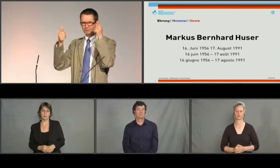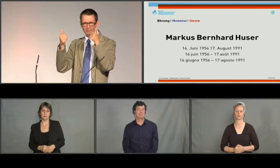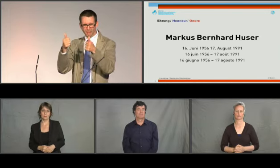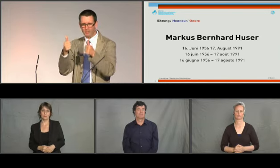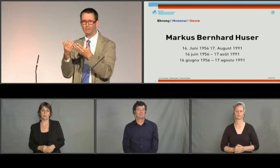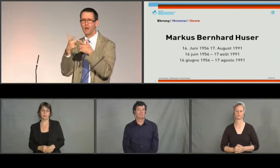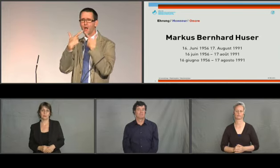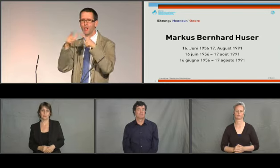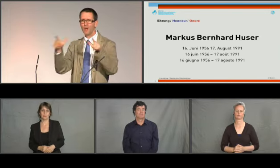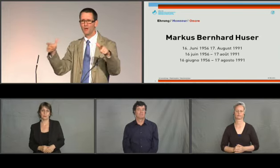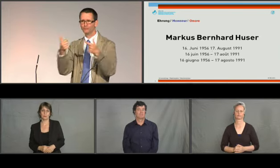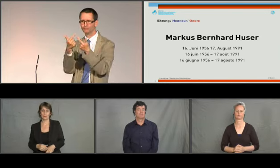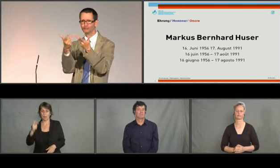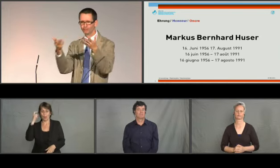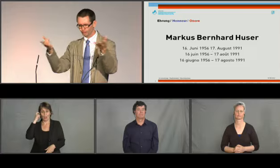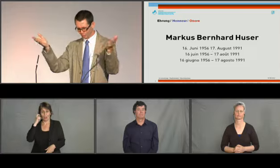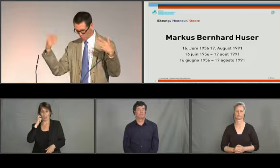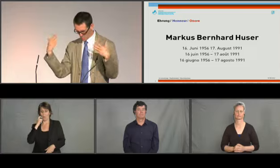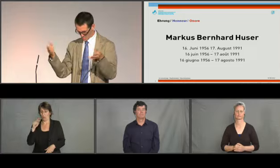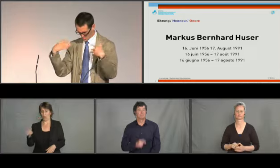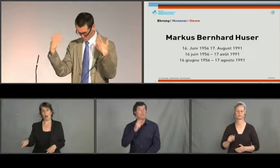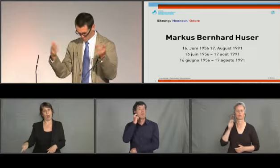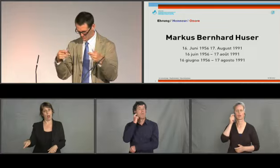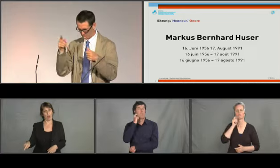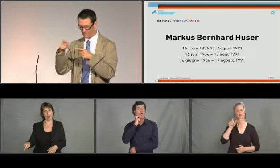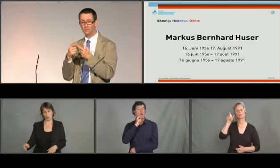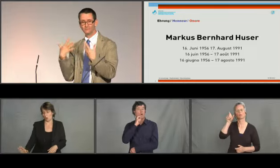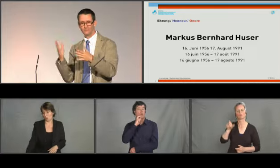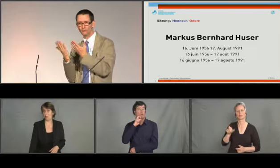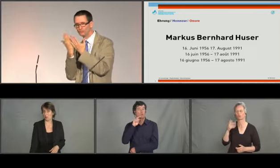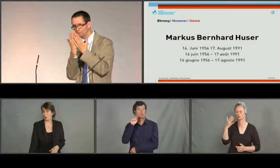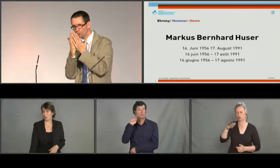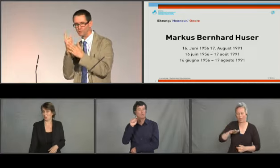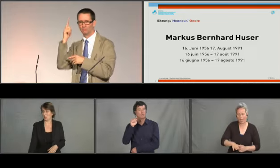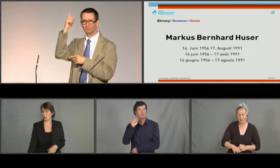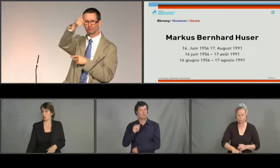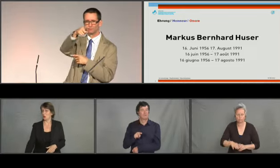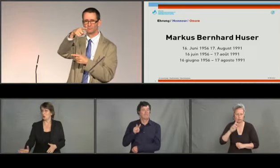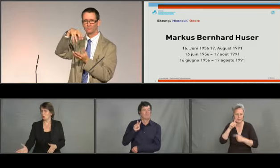Markus war schon von klein auf sehr interessiert am Geschehen in der Welt.